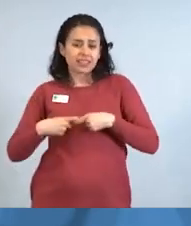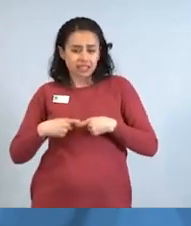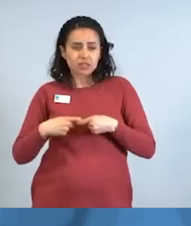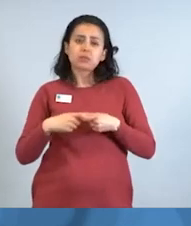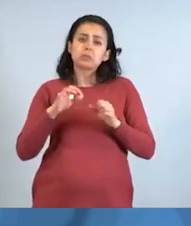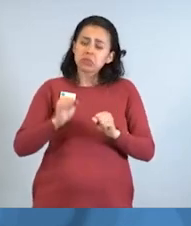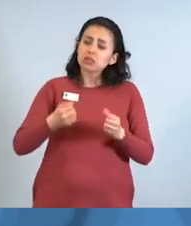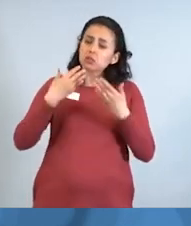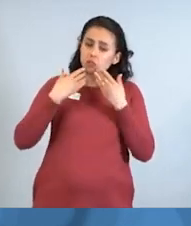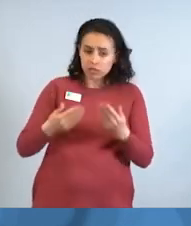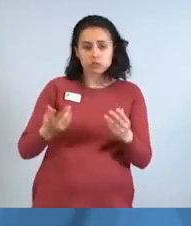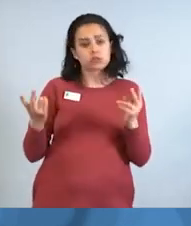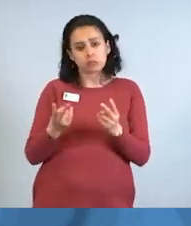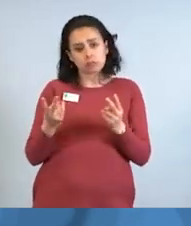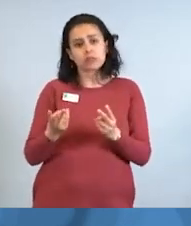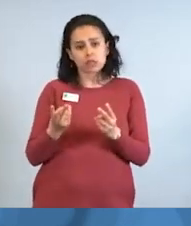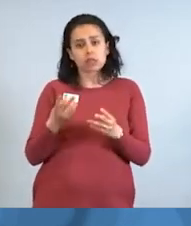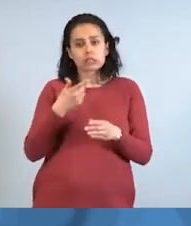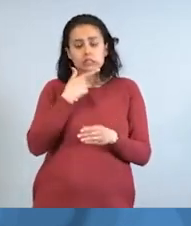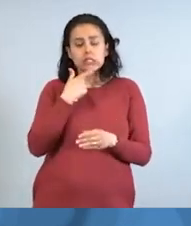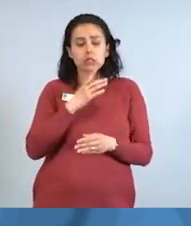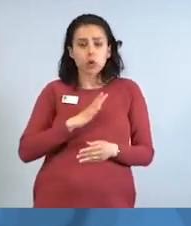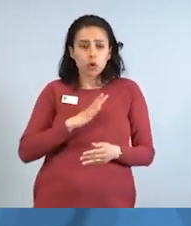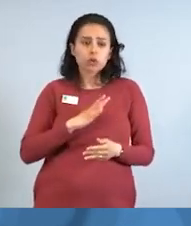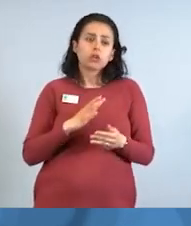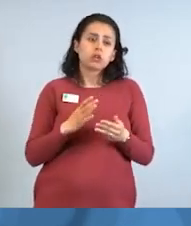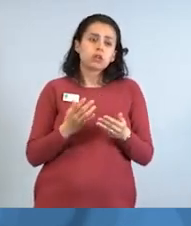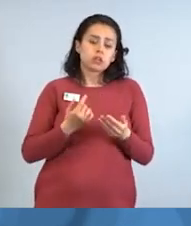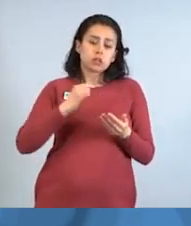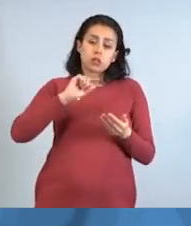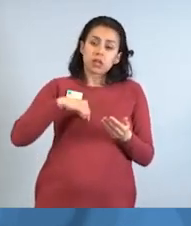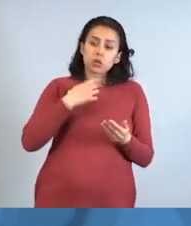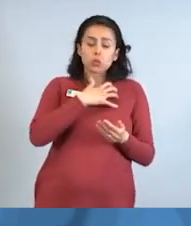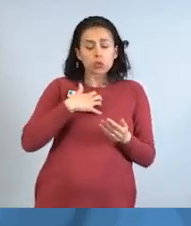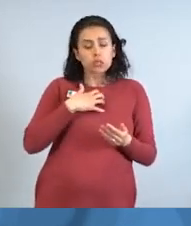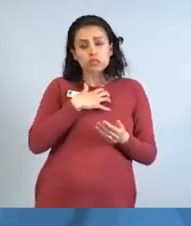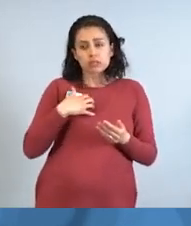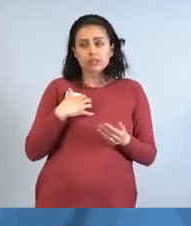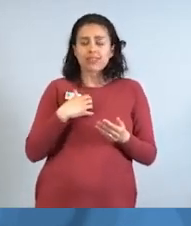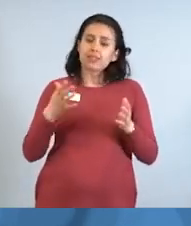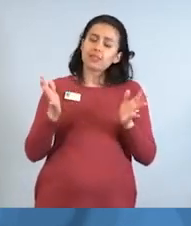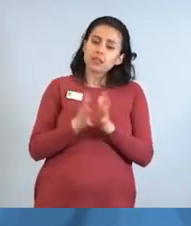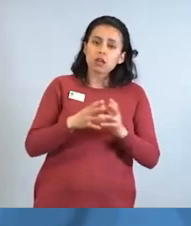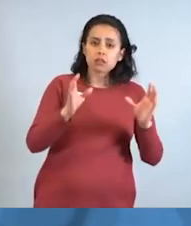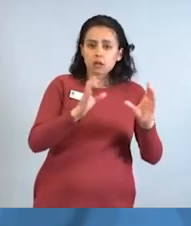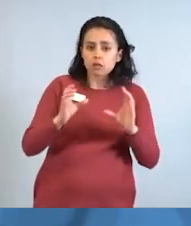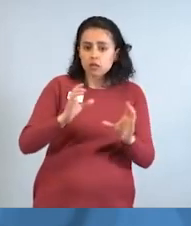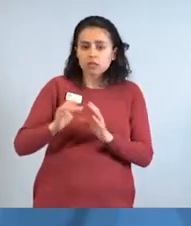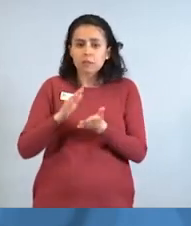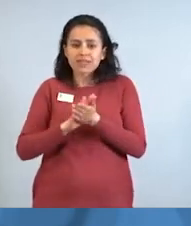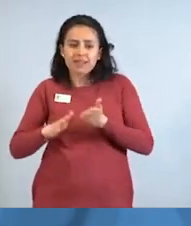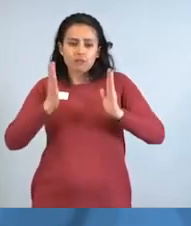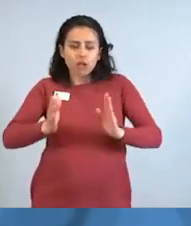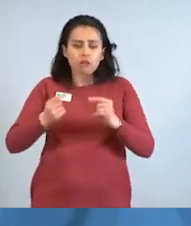Sitten yritämme pitää mahdollisimman paljon huolta siitä, että mitään vakavia harvinaisia haittoja ei tule,